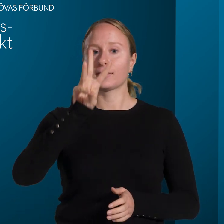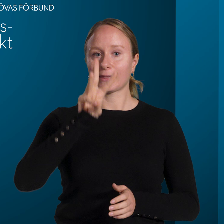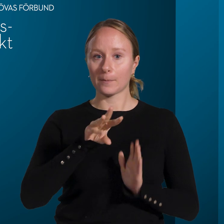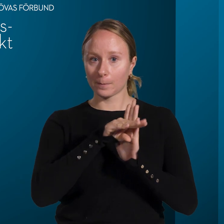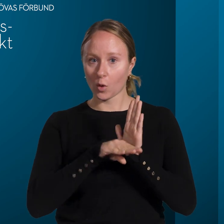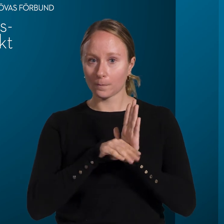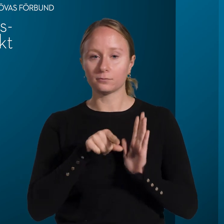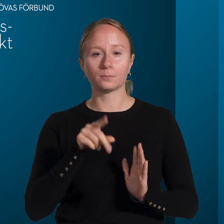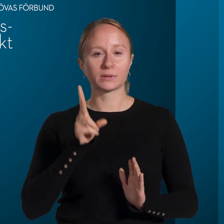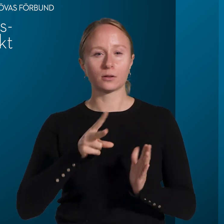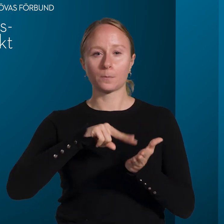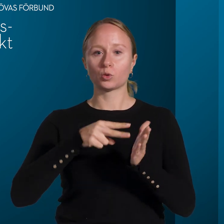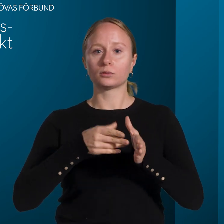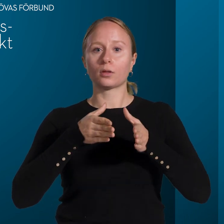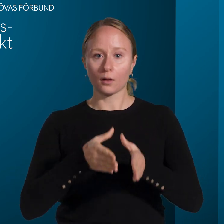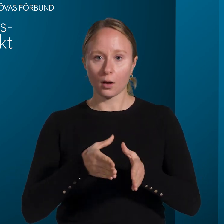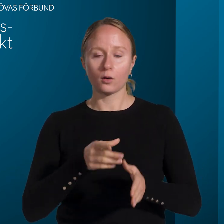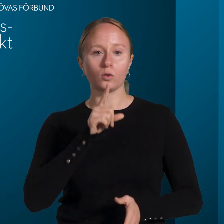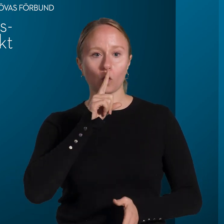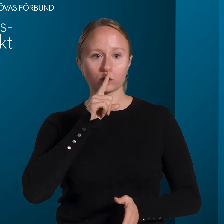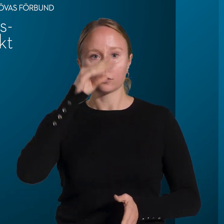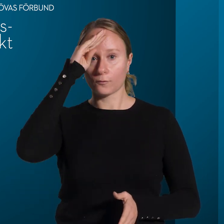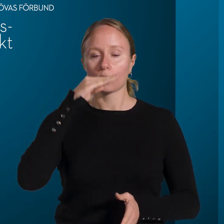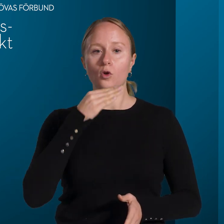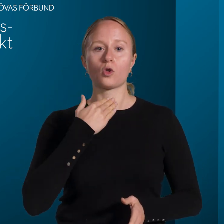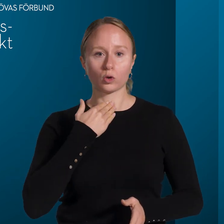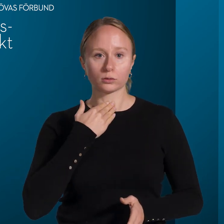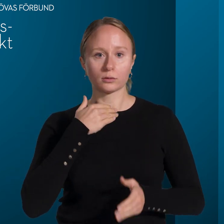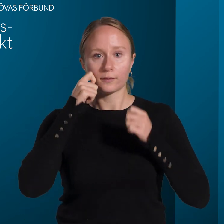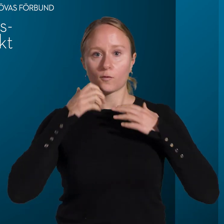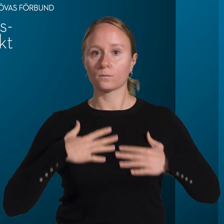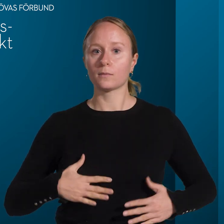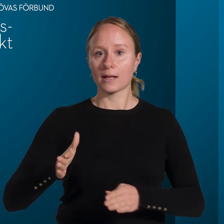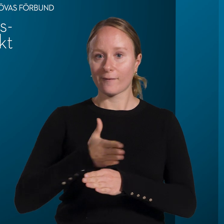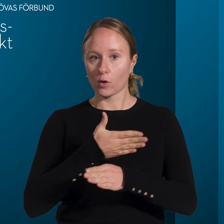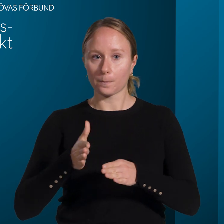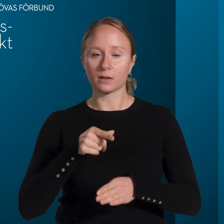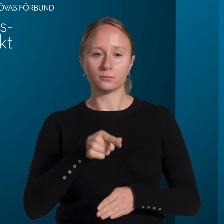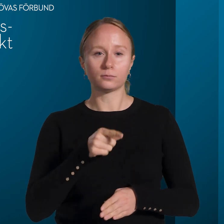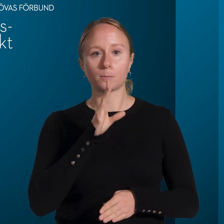Slutseminariet för projektet Rösterna från ett tyst folk – renoverade kroppar, -